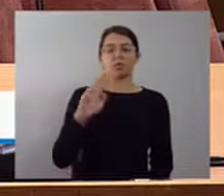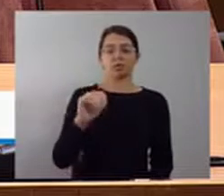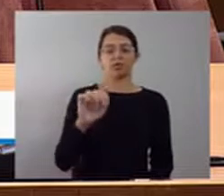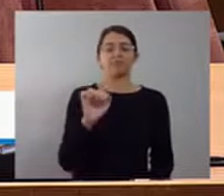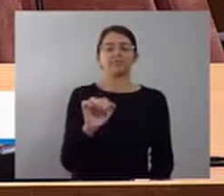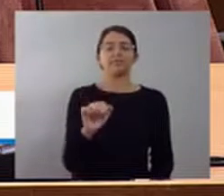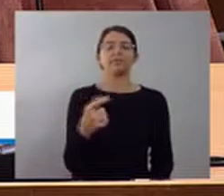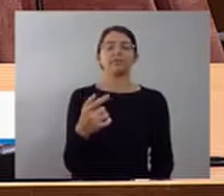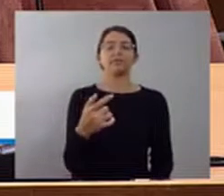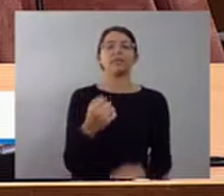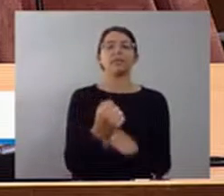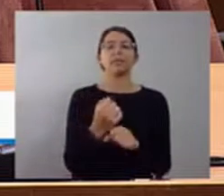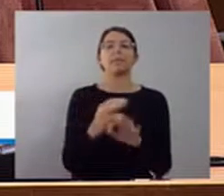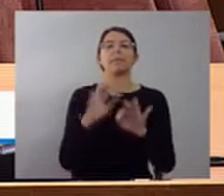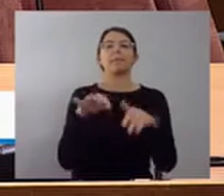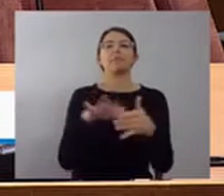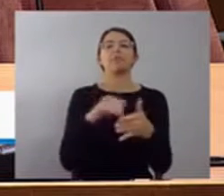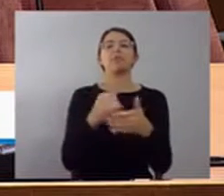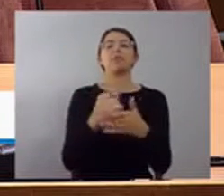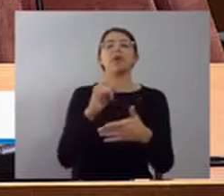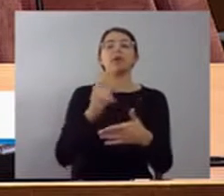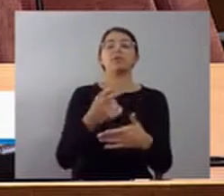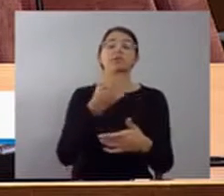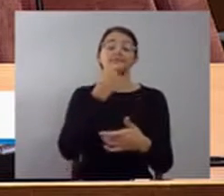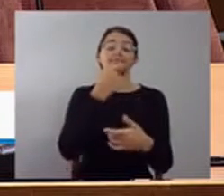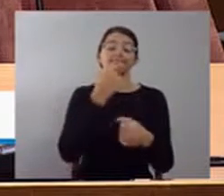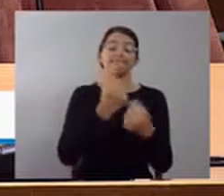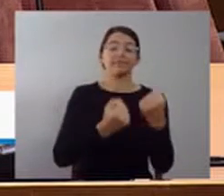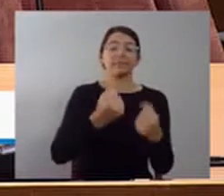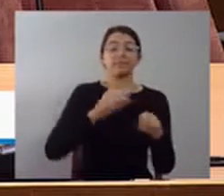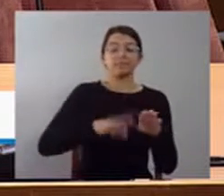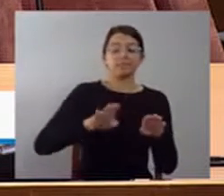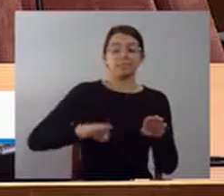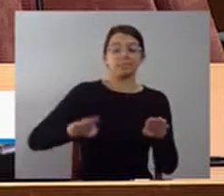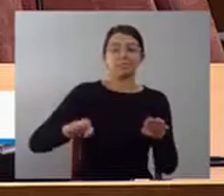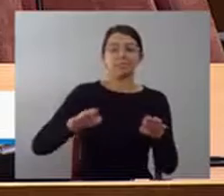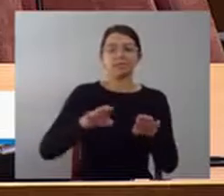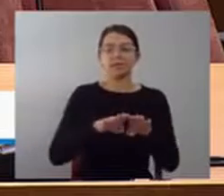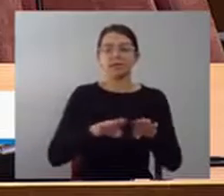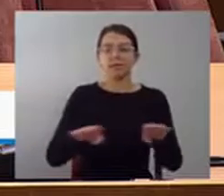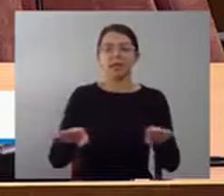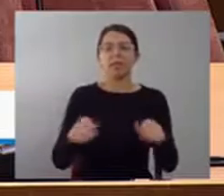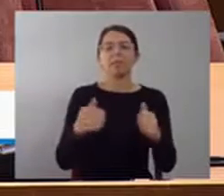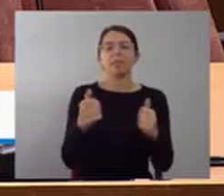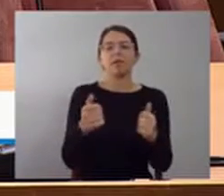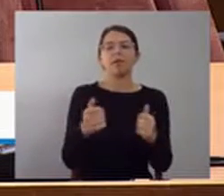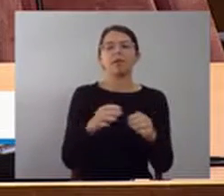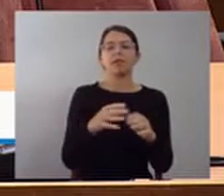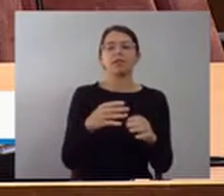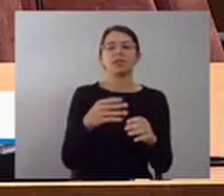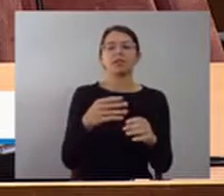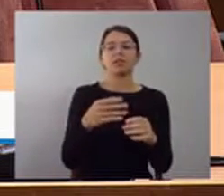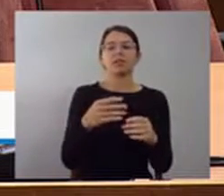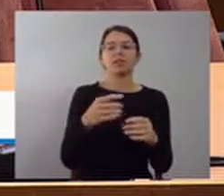de estacionamento naturalizado e não alcatroado,